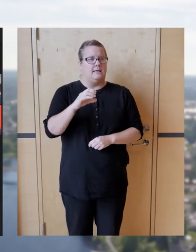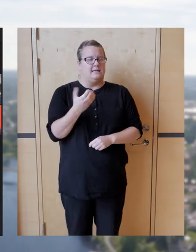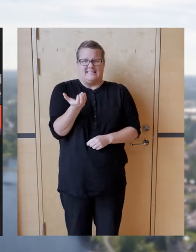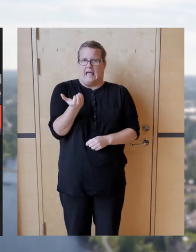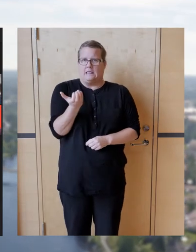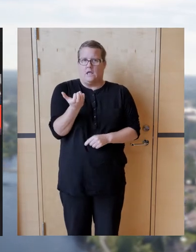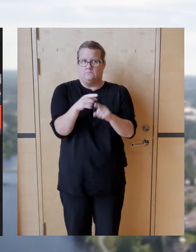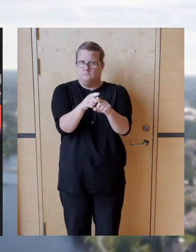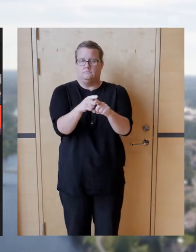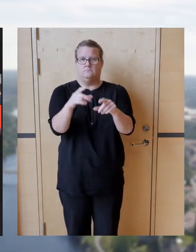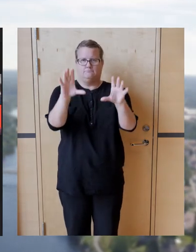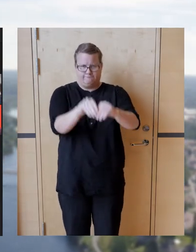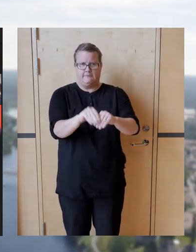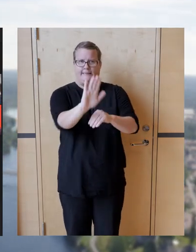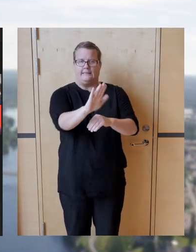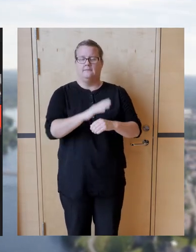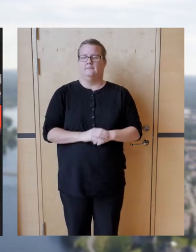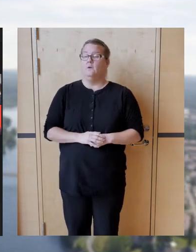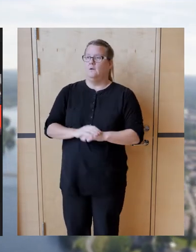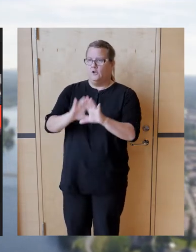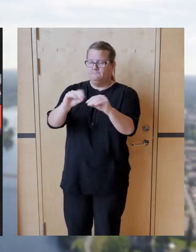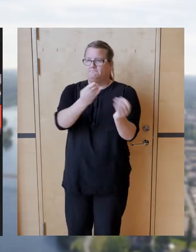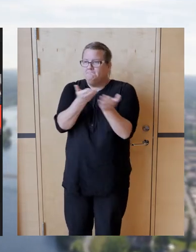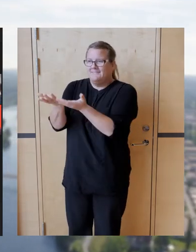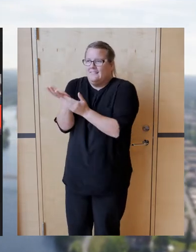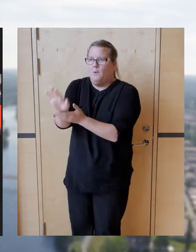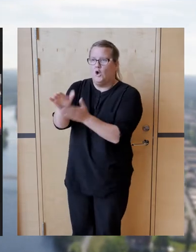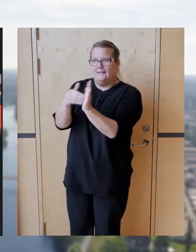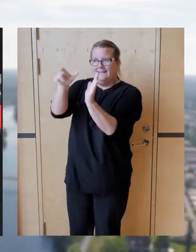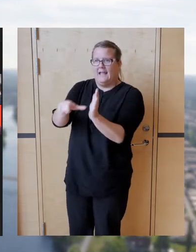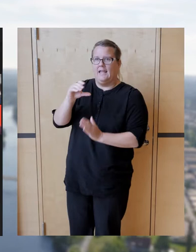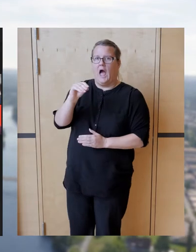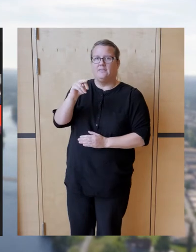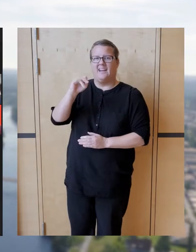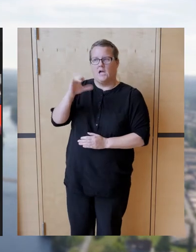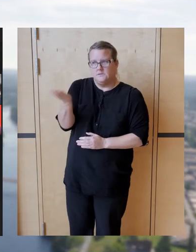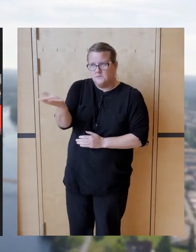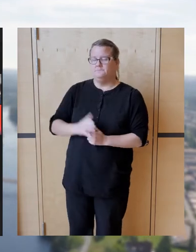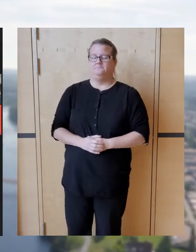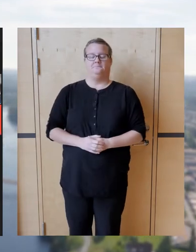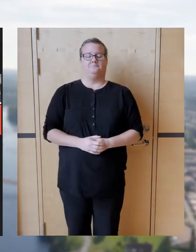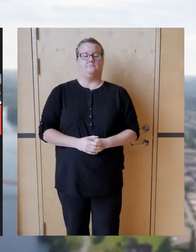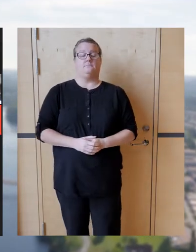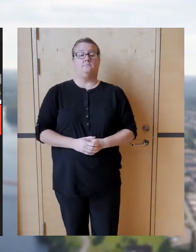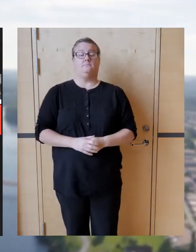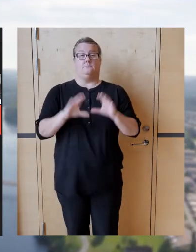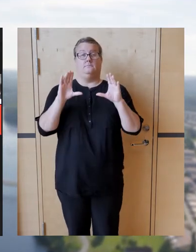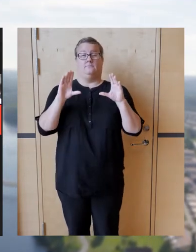Ursäkta Då lämnar jag tillbaka till Andreas Varsågod Jag som precis har fått ungar här